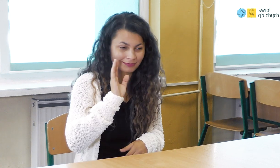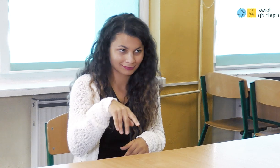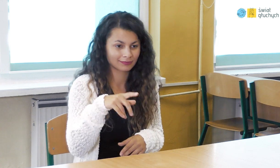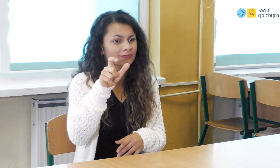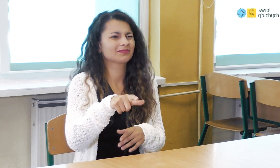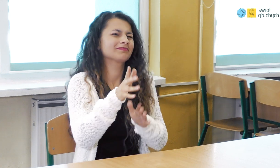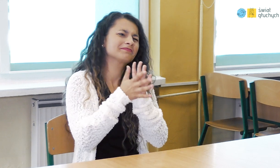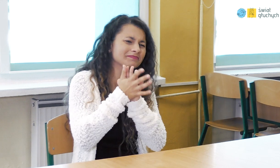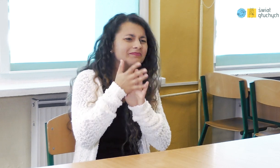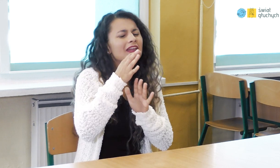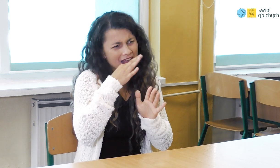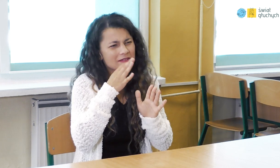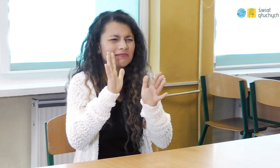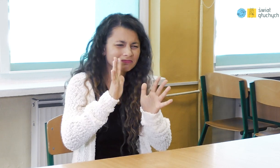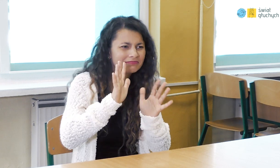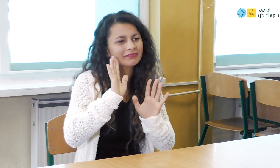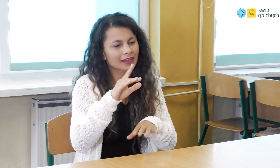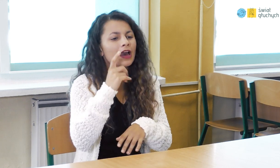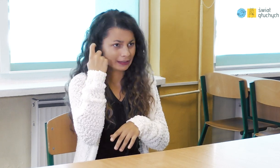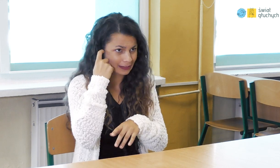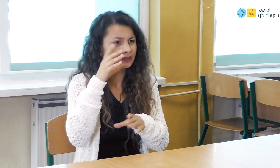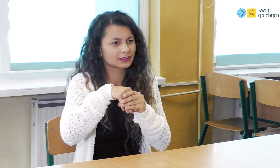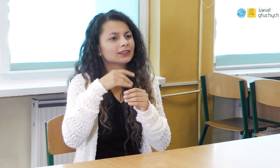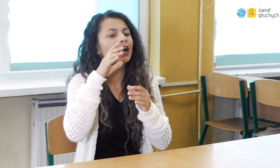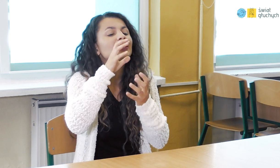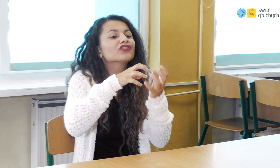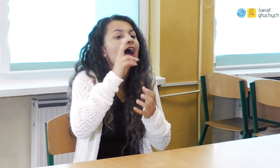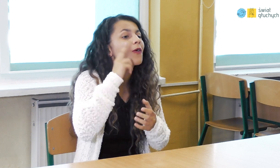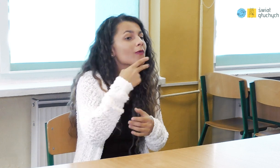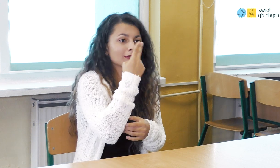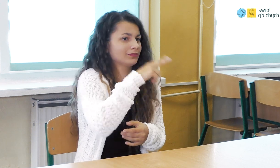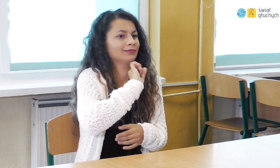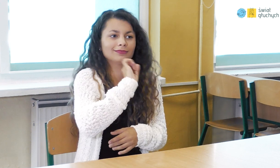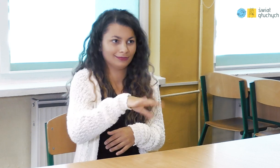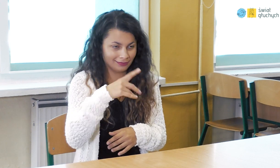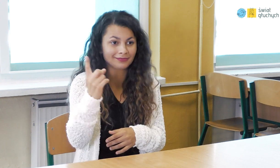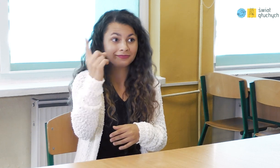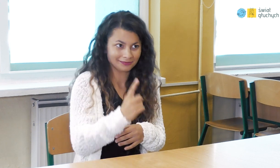Ta osoba umiała trochę migać, ale nigdy nie widziała prawdziwego świata głuchych.